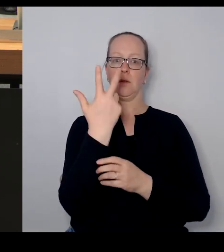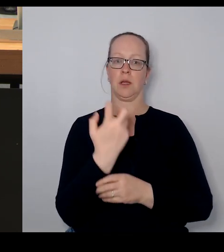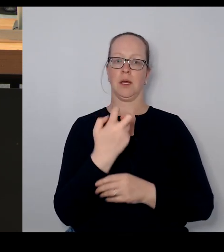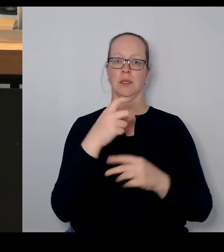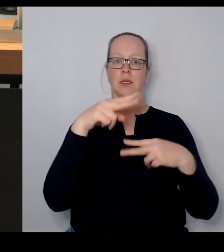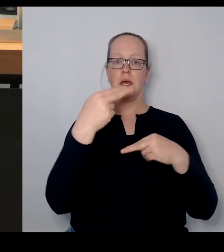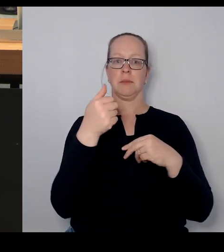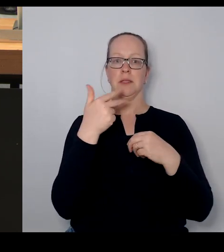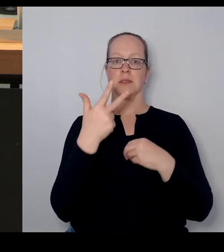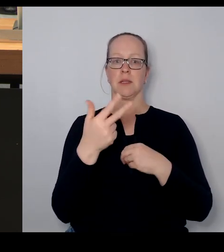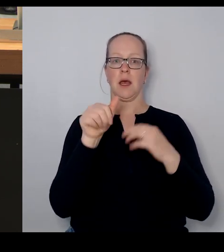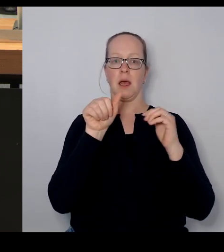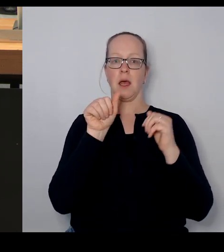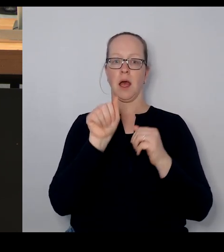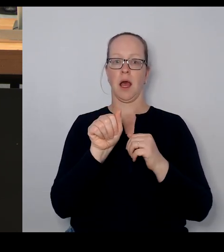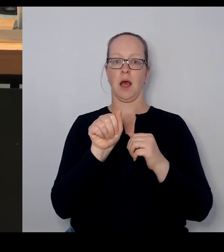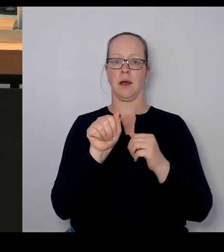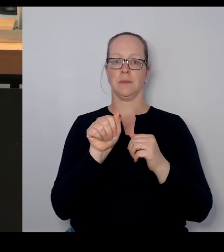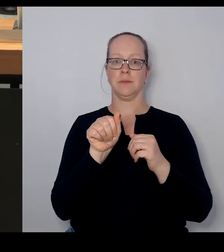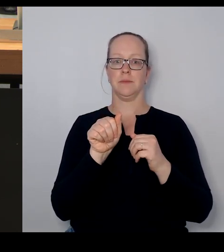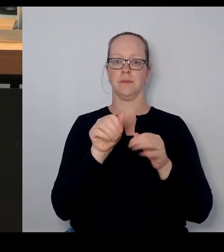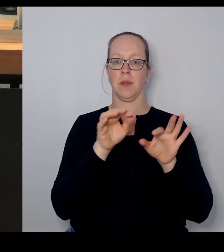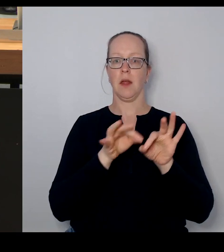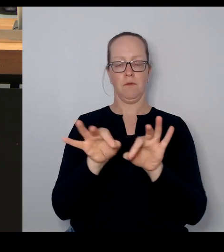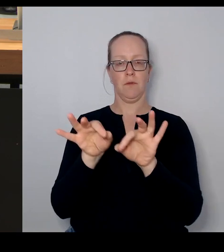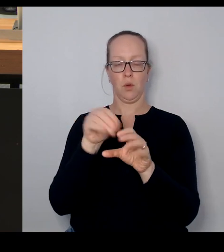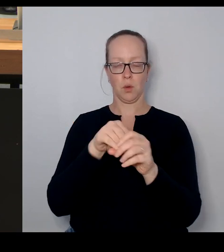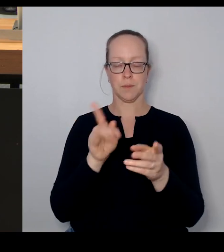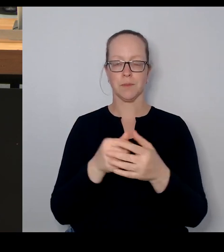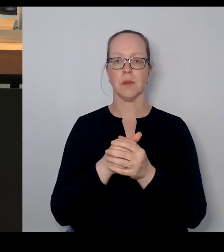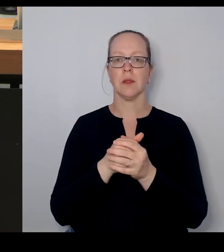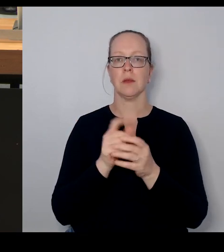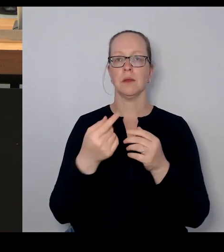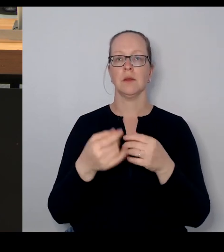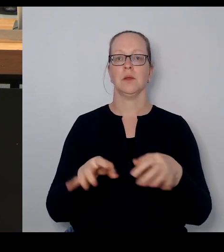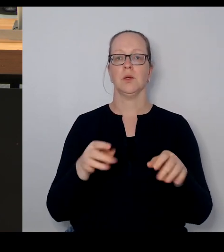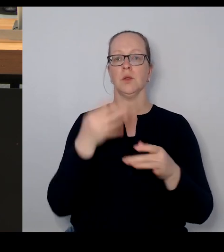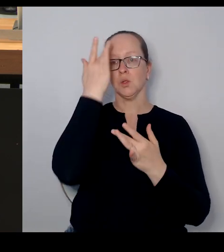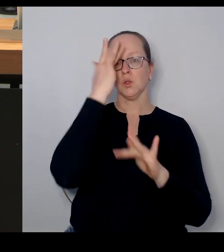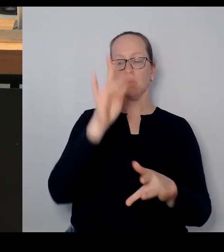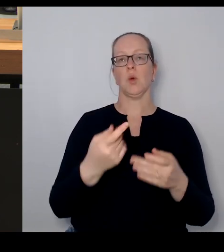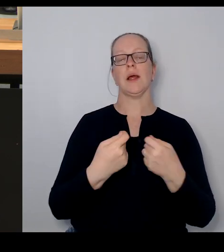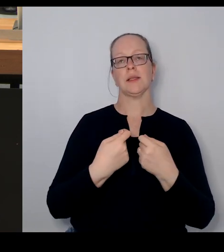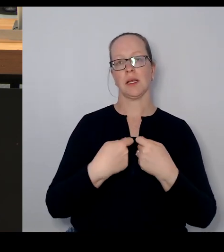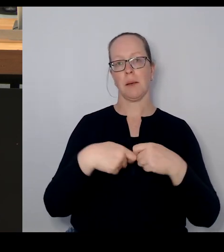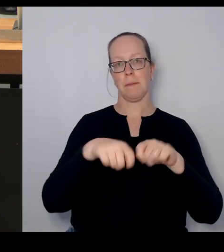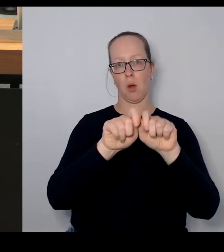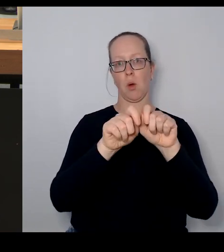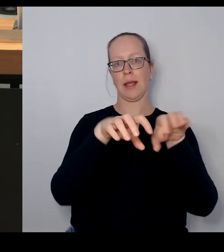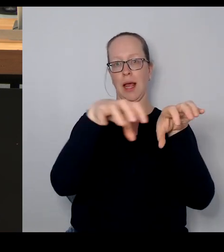errichteter bauliche Anlagen in bauliche Anlagen, die der Unterbringung von Flüchtlingen und Asyl begehren, dienen und für deren